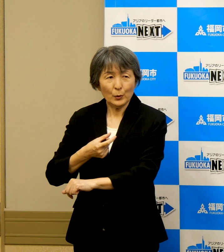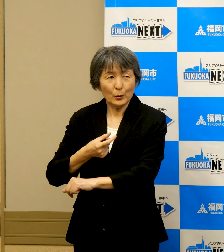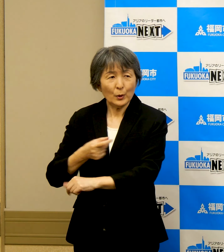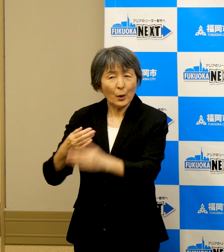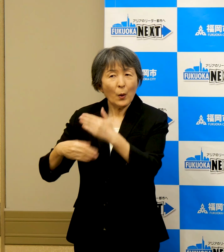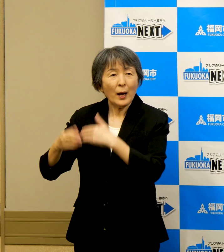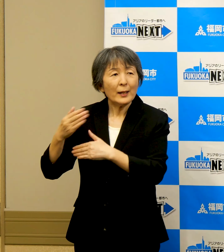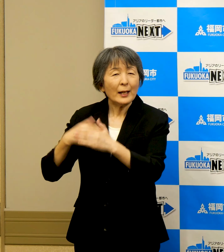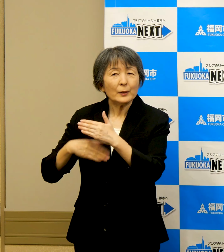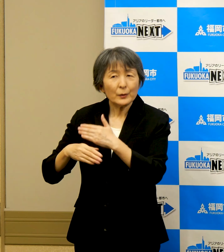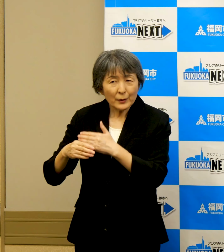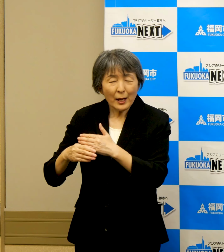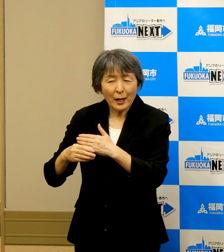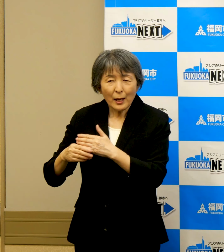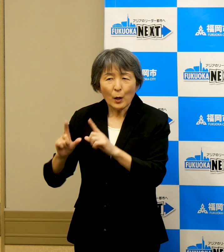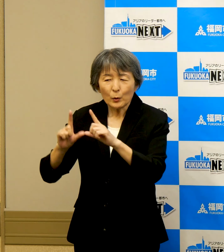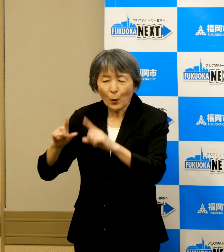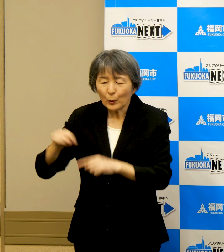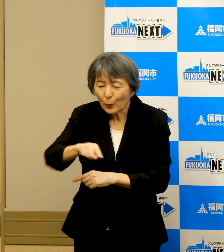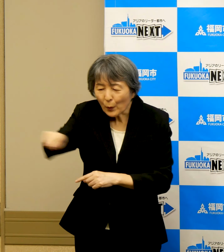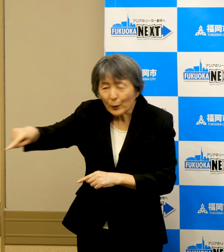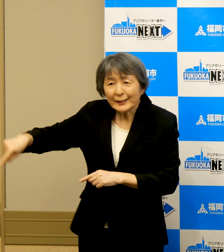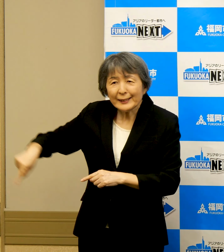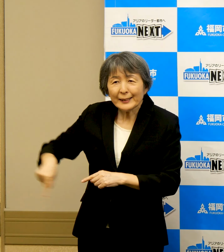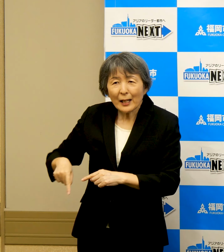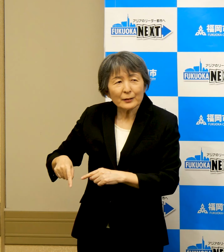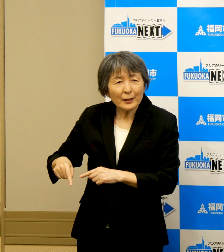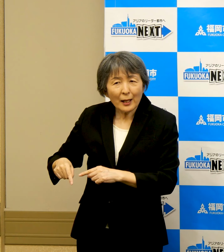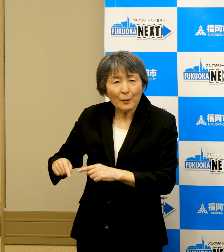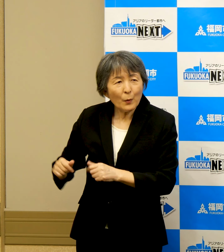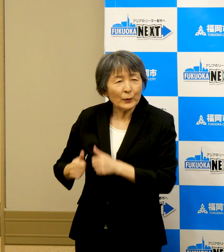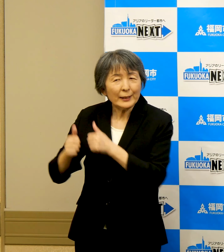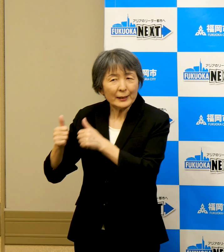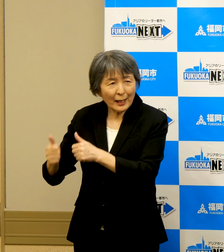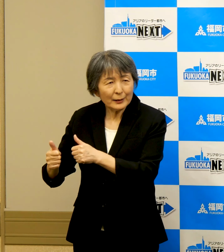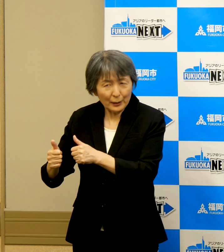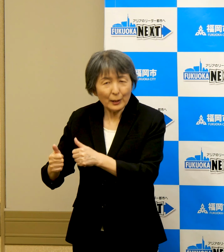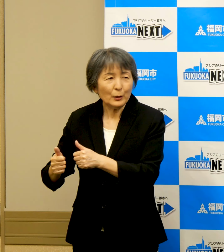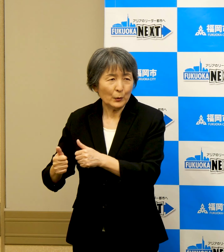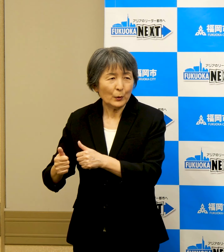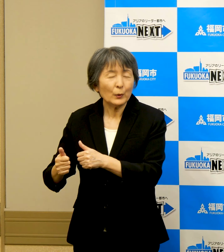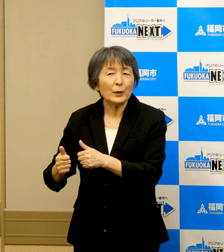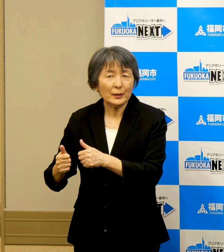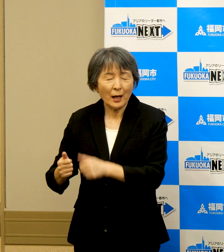近隣からも来たというような話がありましたけれども 実際そのワクチンを一定確保できている